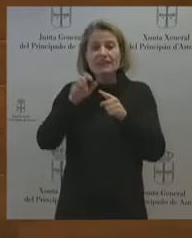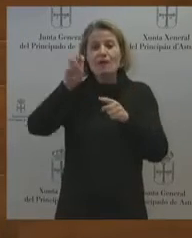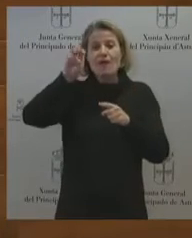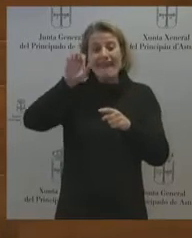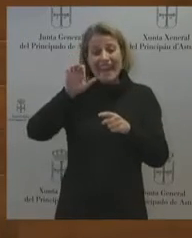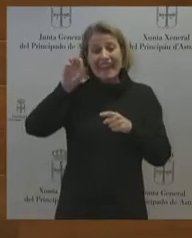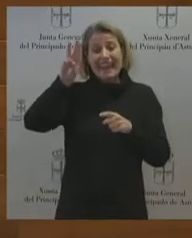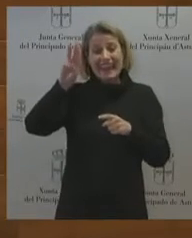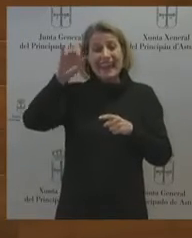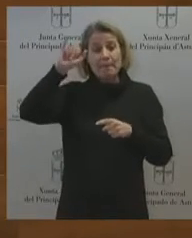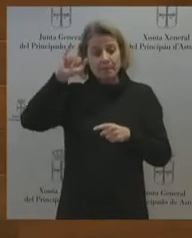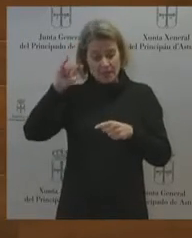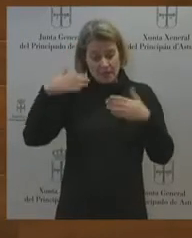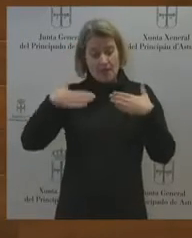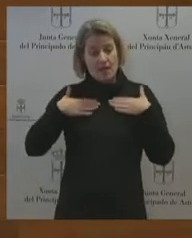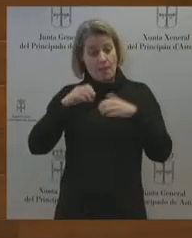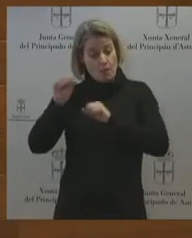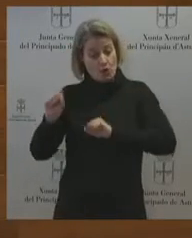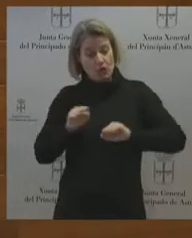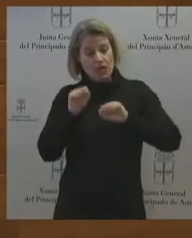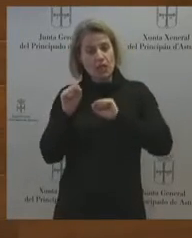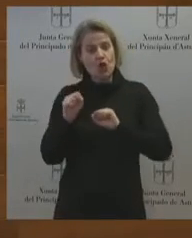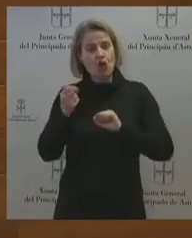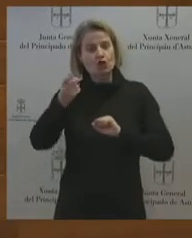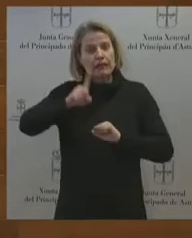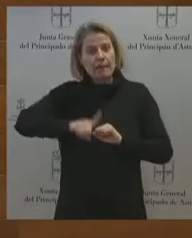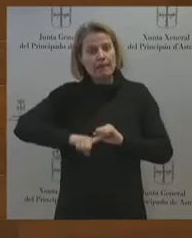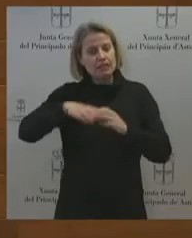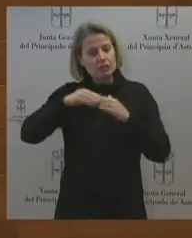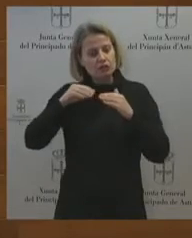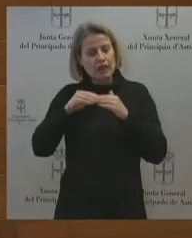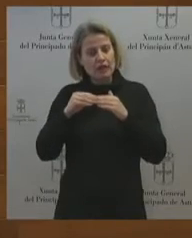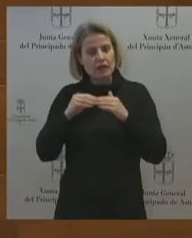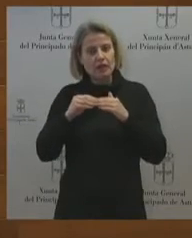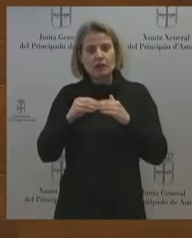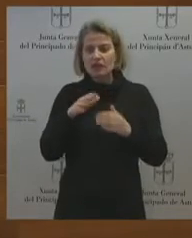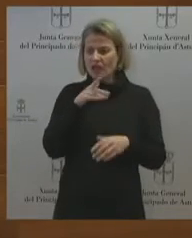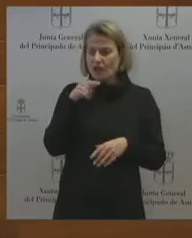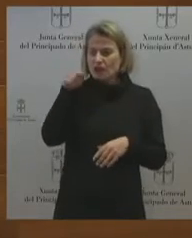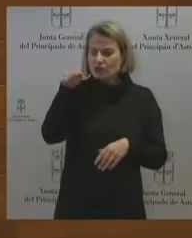está proponiendo que se eche a la calle a aquellos trabajadores que han hecho posible